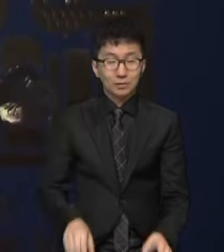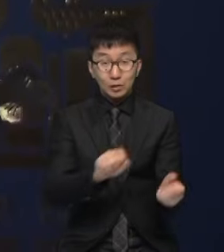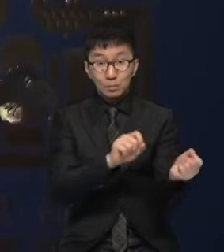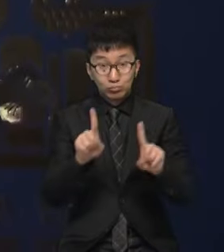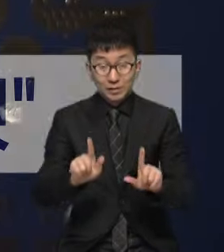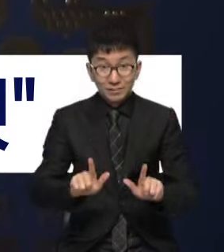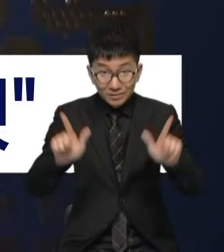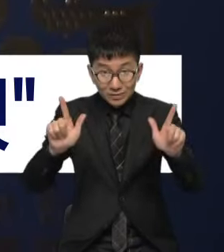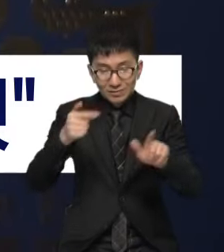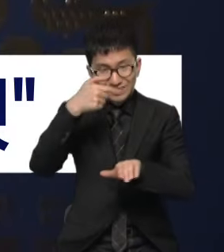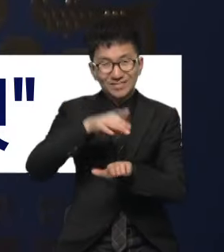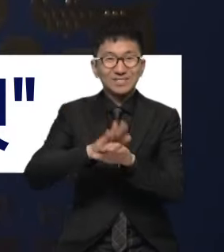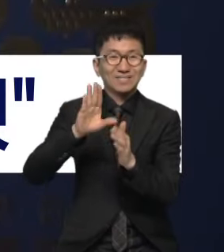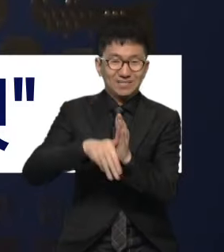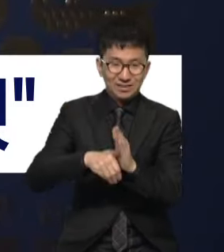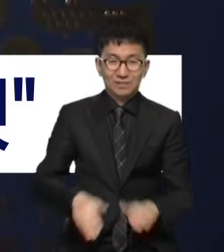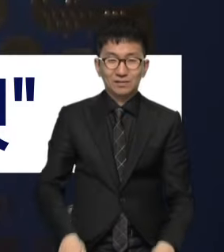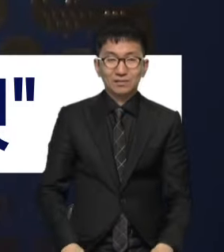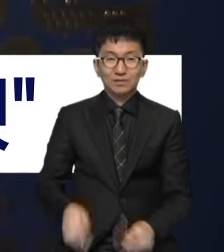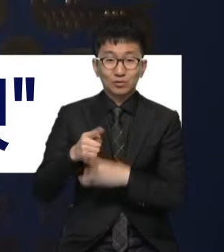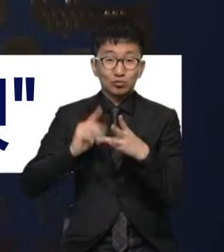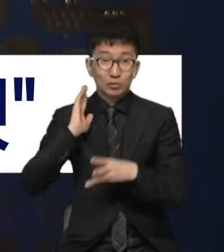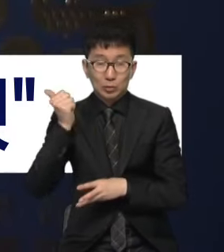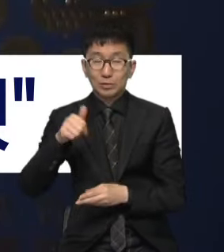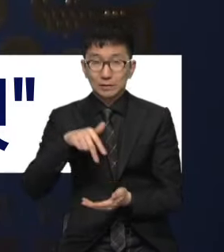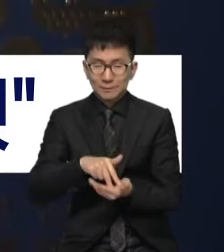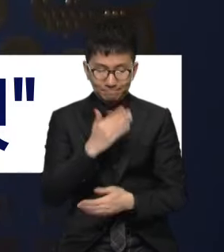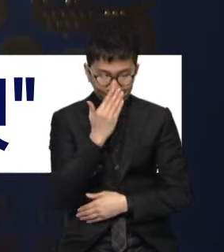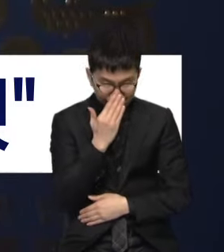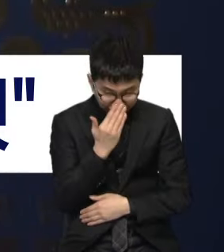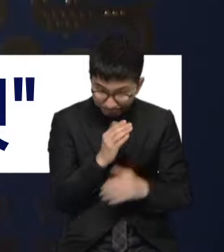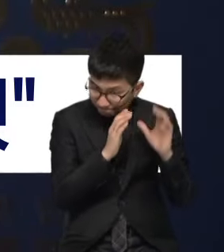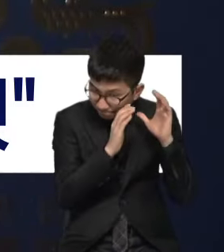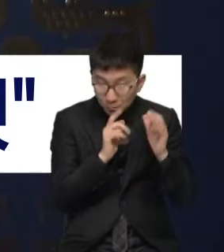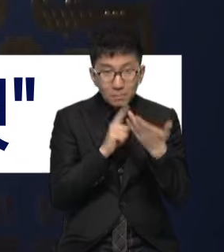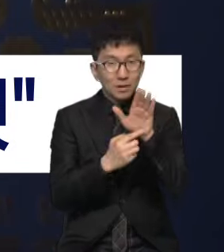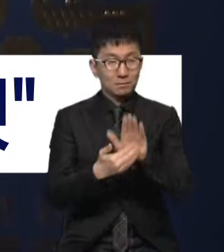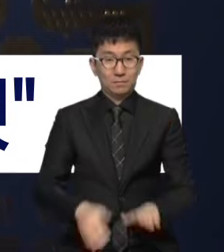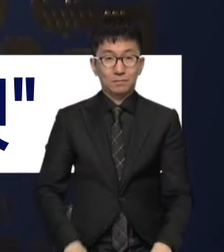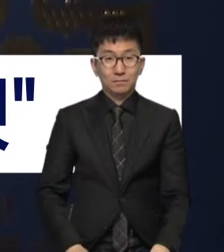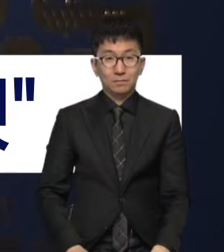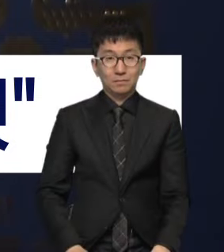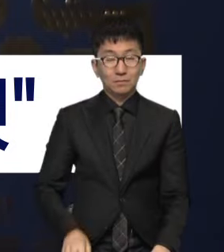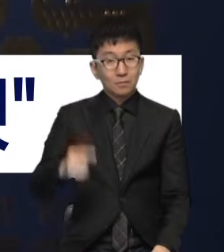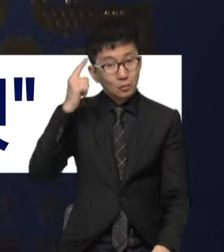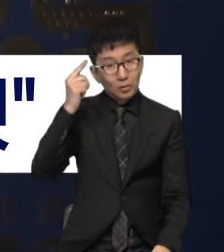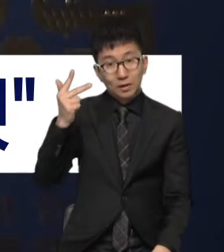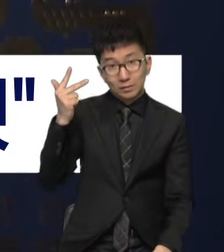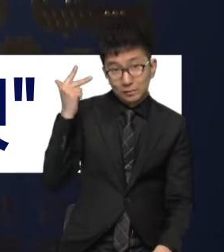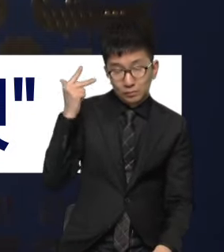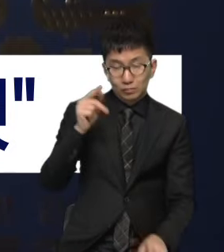(기자) 어제 부활절 여남예배에서 윤 대통령은 더 낮은 자세로 귀를 기울이겠다 이렇게 말을 했습니다. 지난주에 이종섭 전 호주대사 사의를